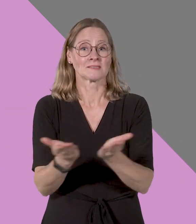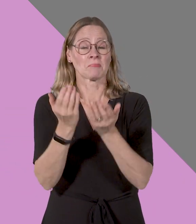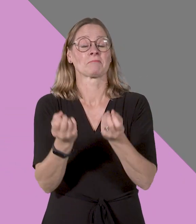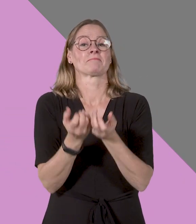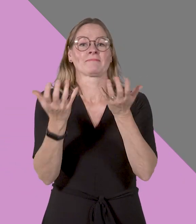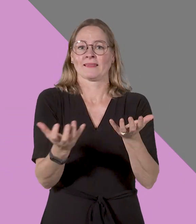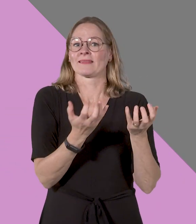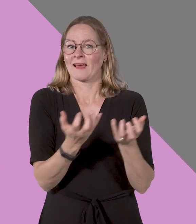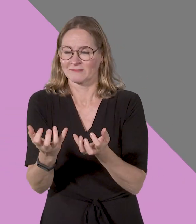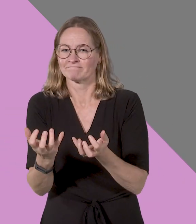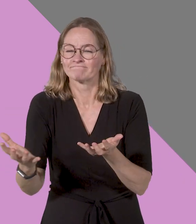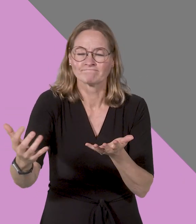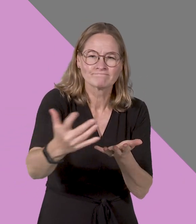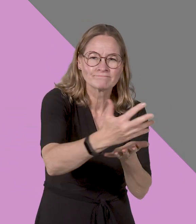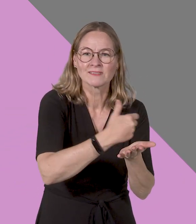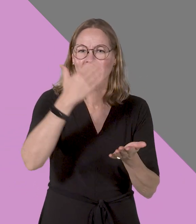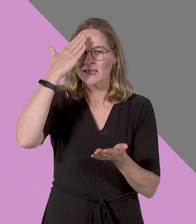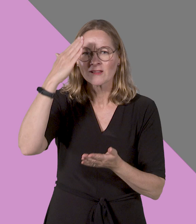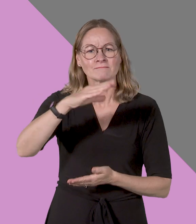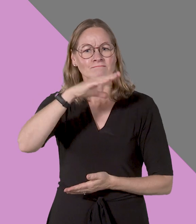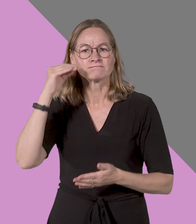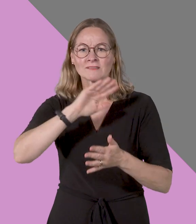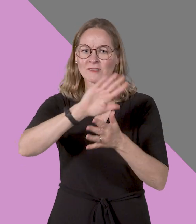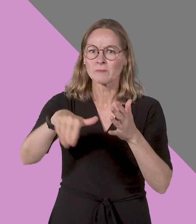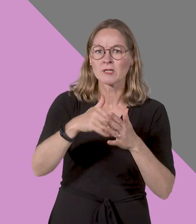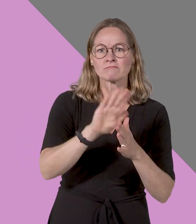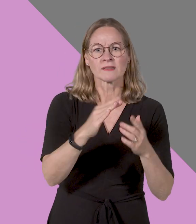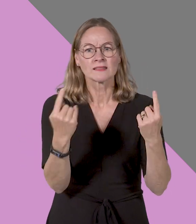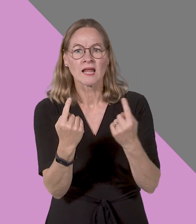ja samalla on syntynyt tarve kerätä tietoa suomenruotsalaisen viittomakielen -